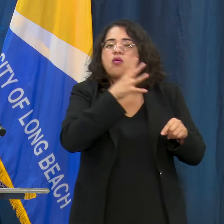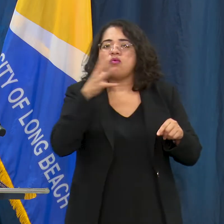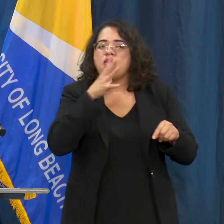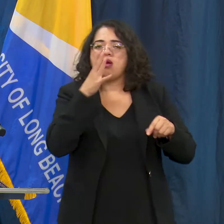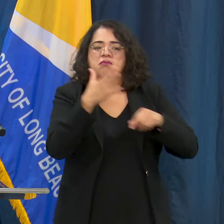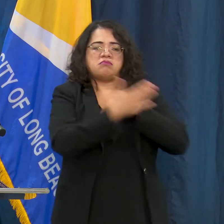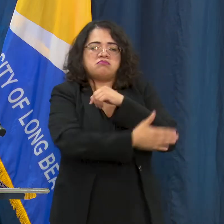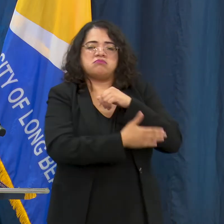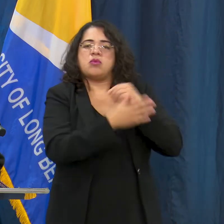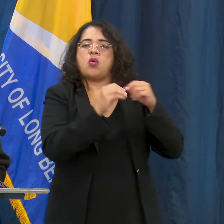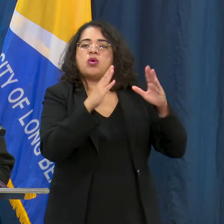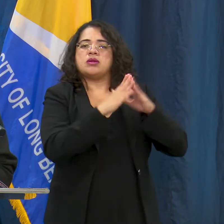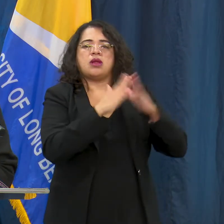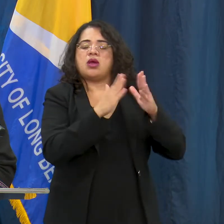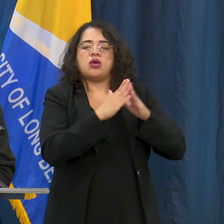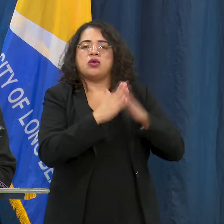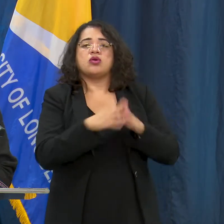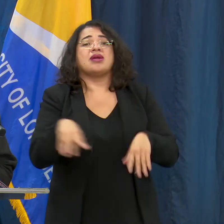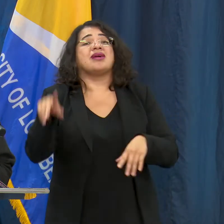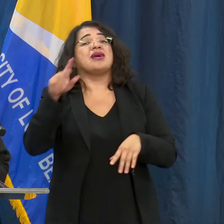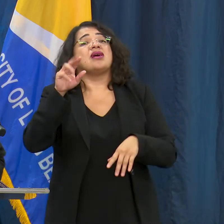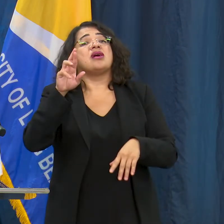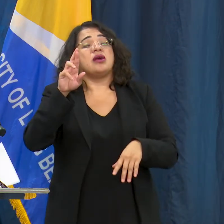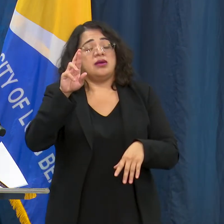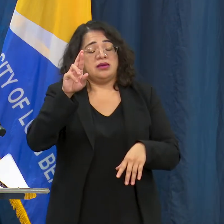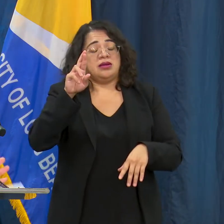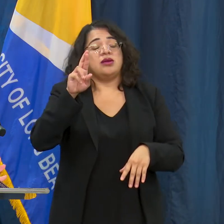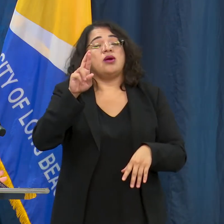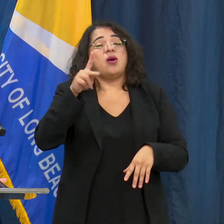mention ammos anterior mint a nuestra casa de positive edad a este momento es